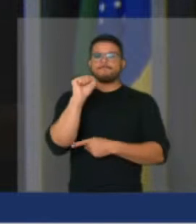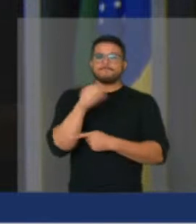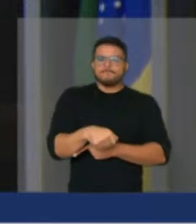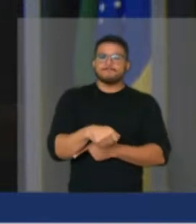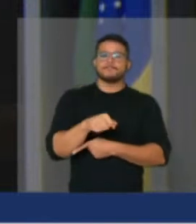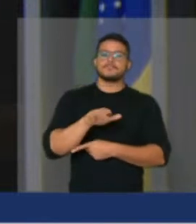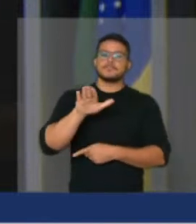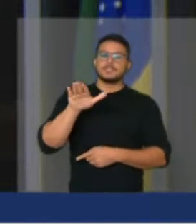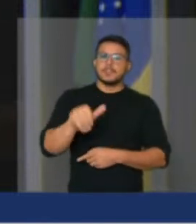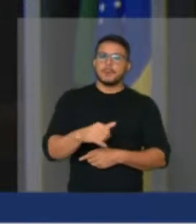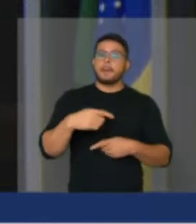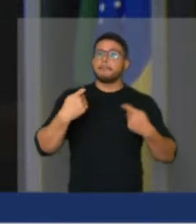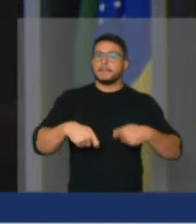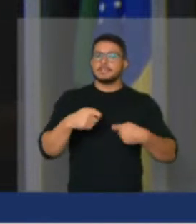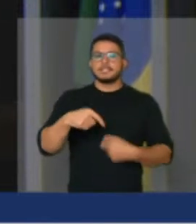DEPUTADOS ANTES DO QUE NO SENADO PORQUE DEVE SIM